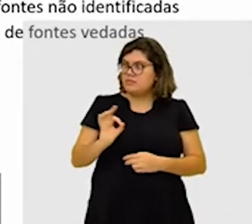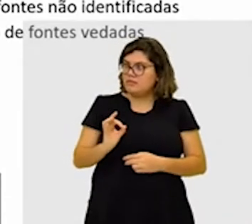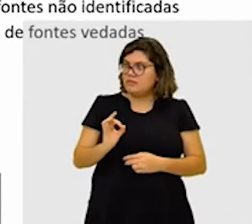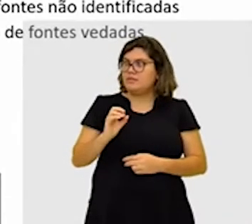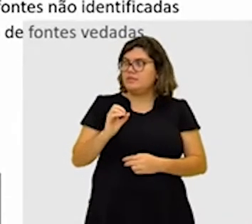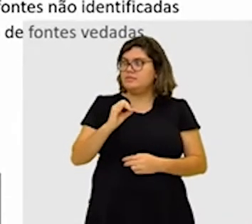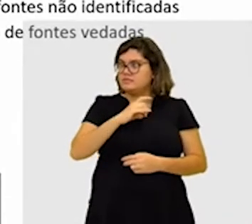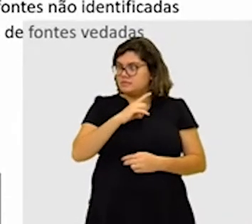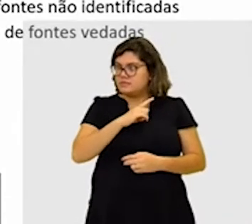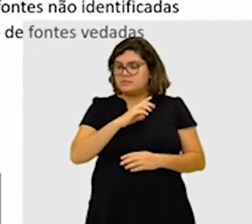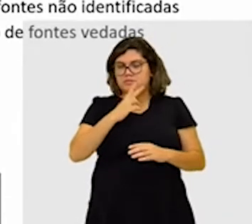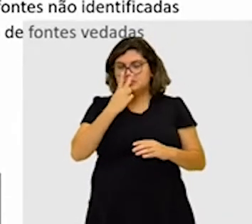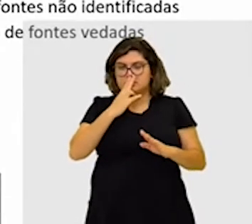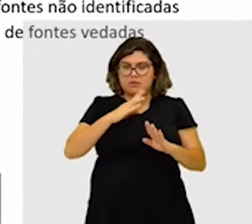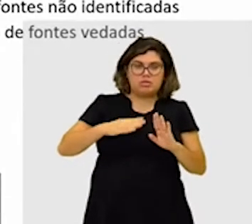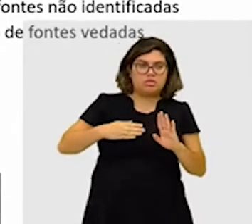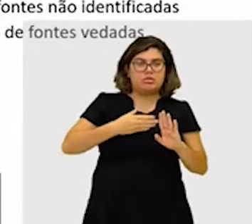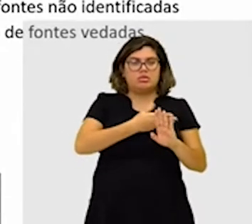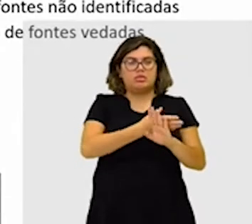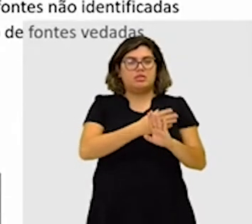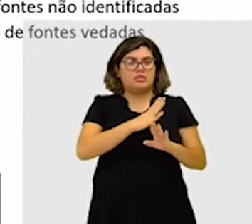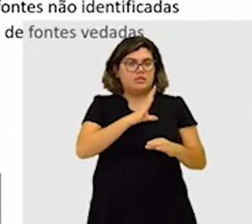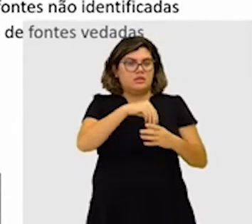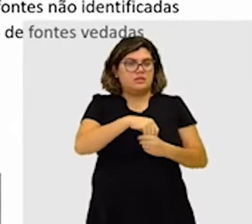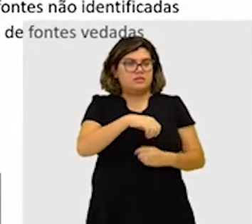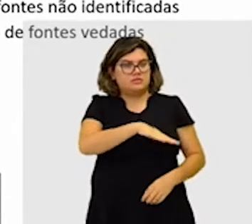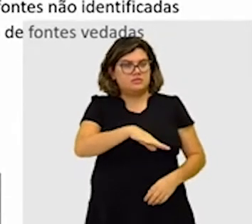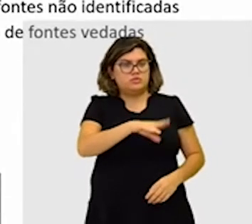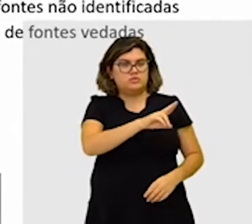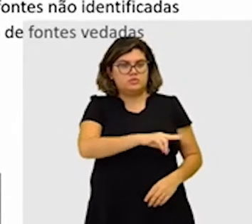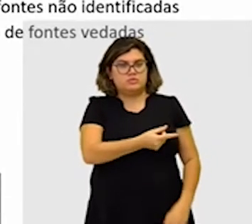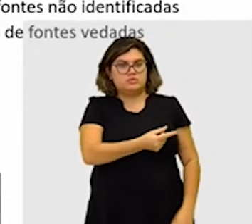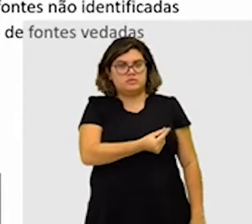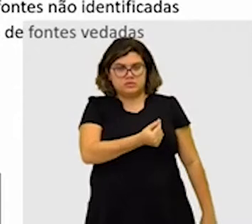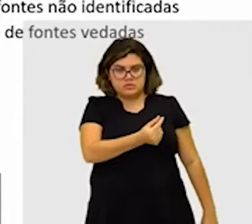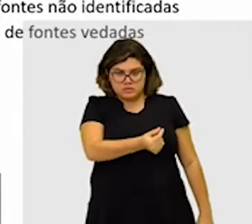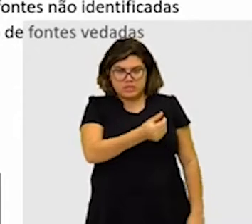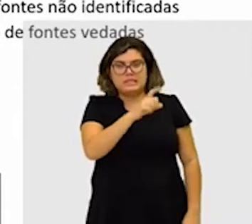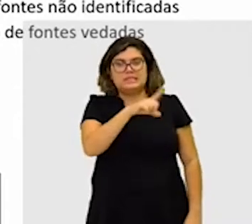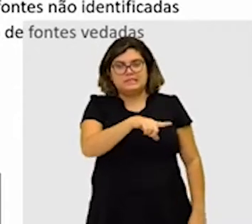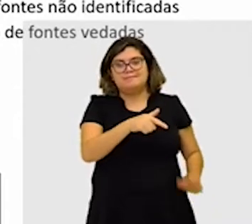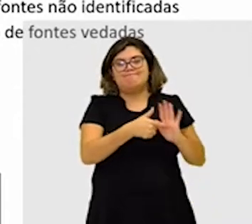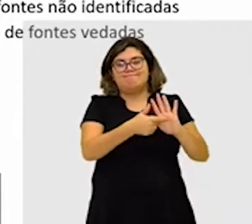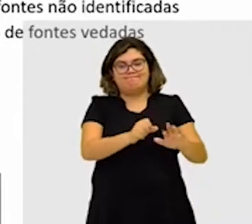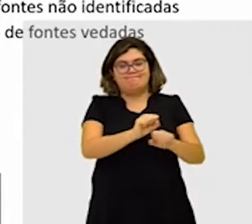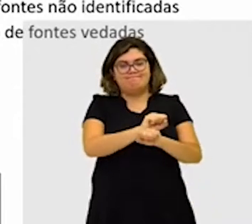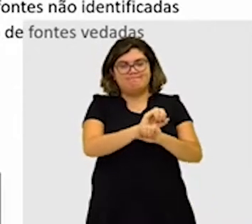desvio de finalidade na aplicação desses recursos então Isso está muito Claro agora Fundos privados